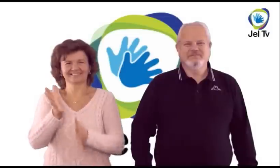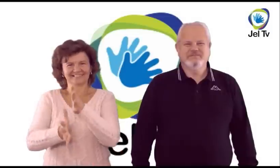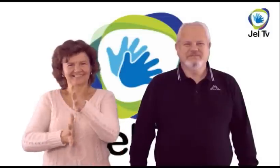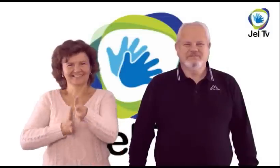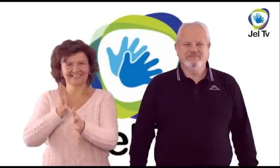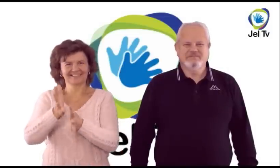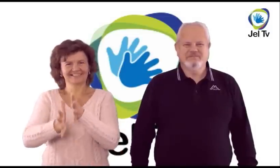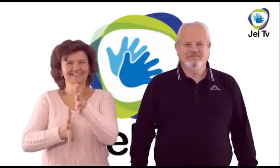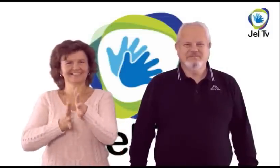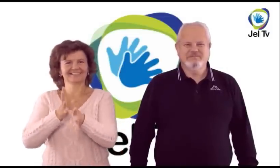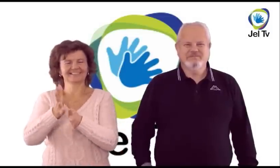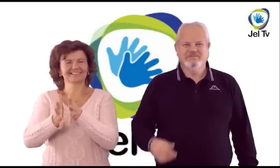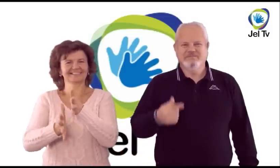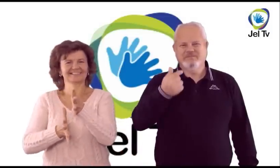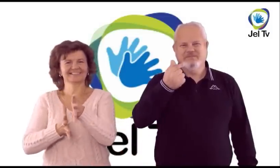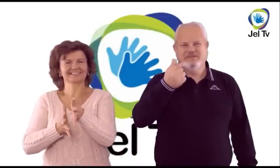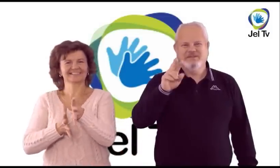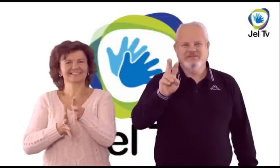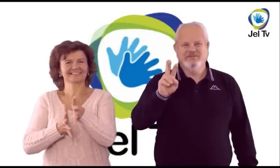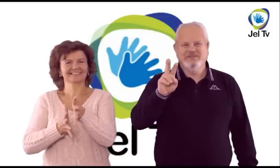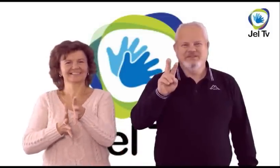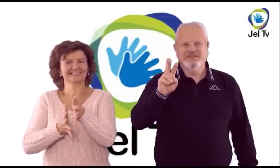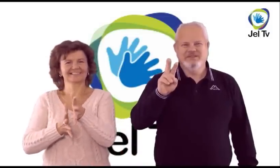Jó napot! Sziasztok! Ez a Jel Tv!